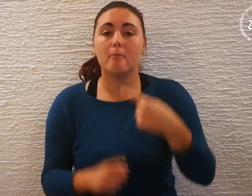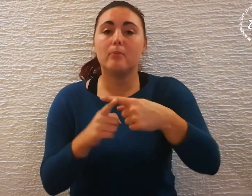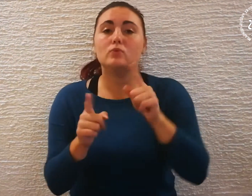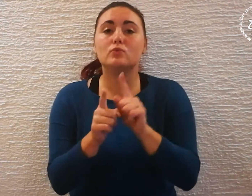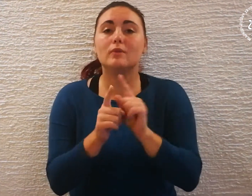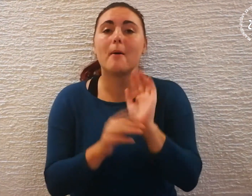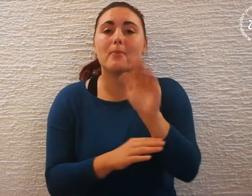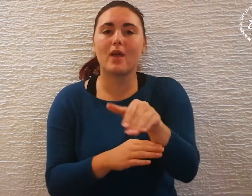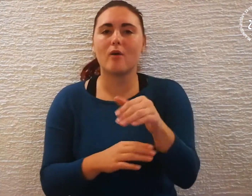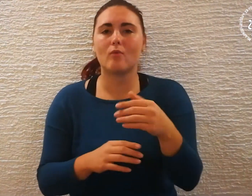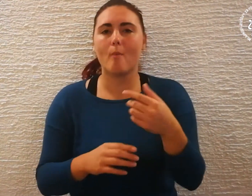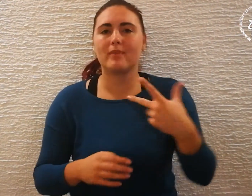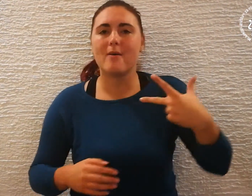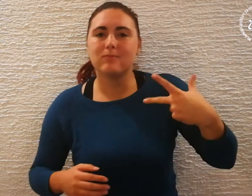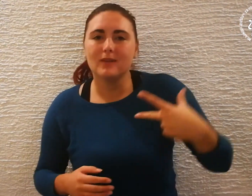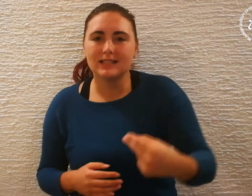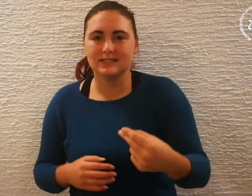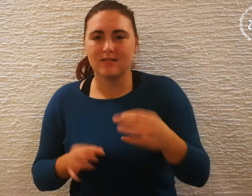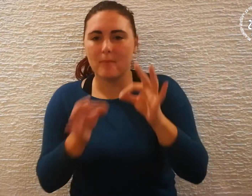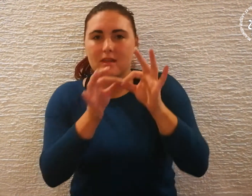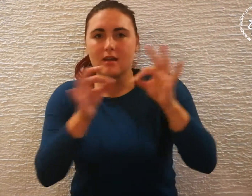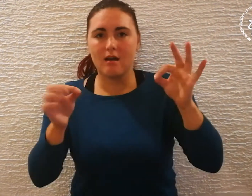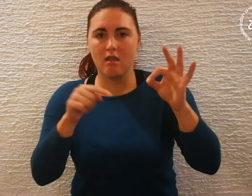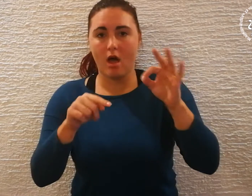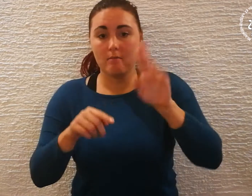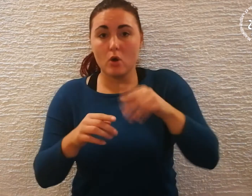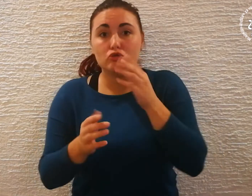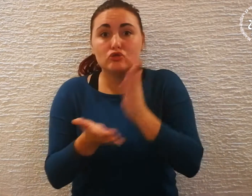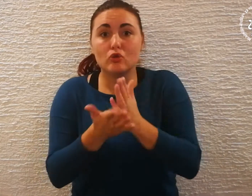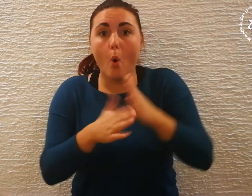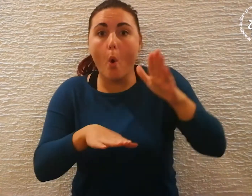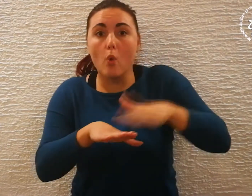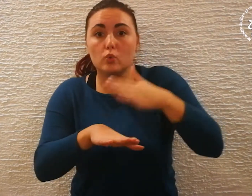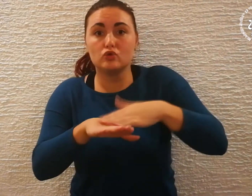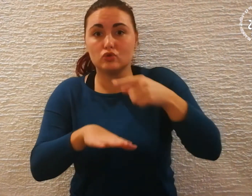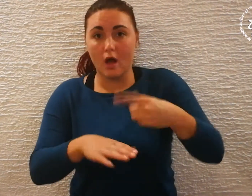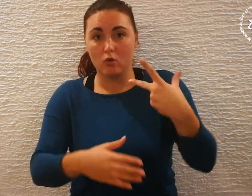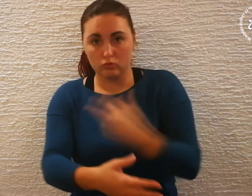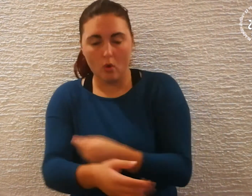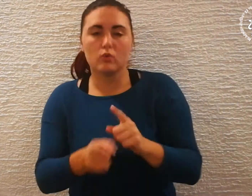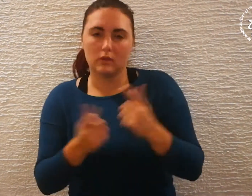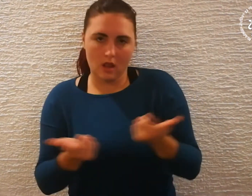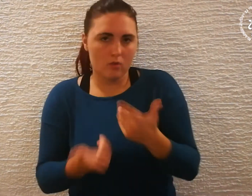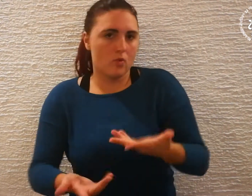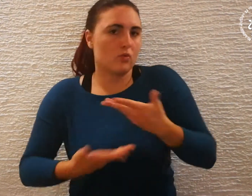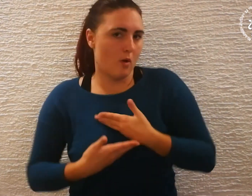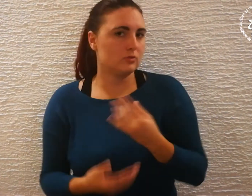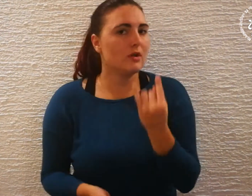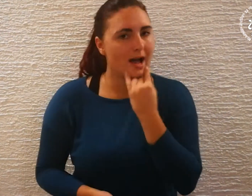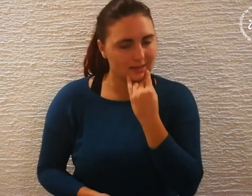Preko okužene brizge (igle) lahko dobimo AIDS.